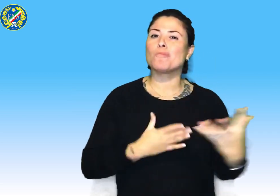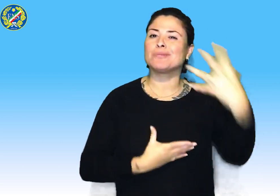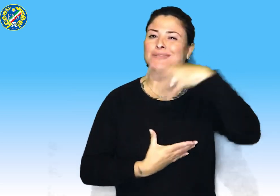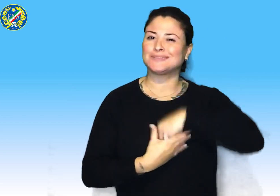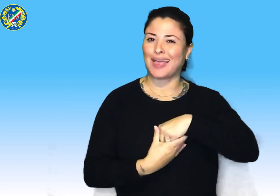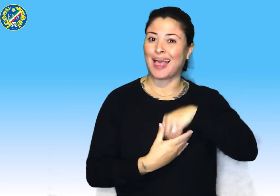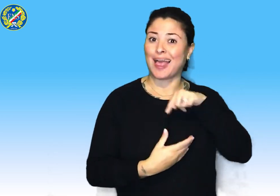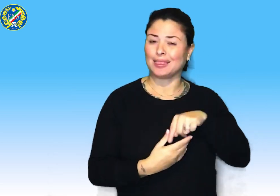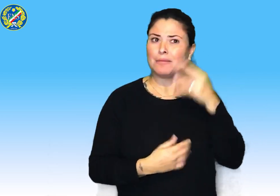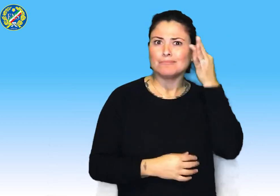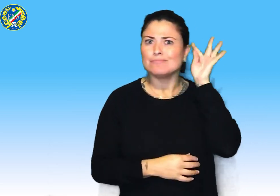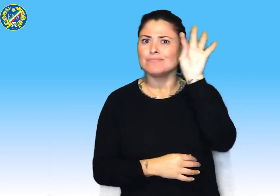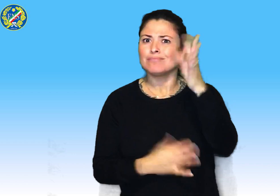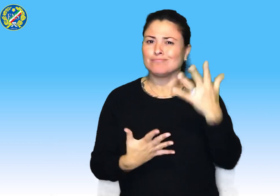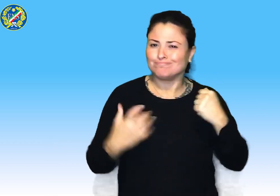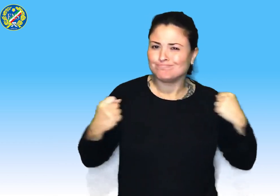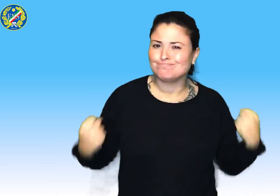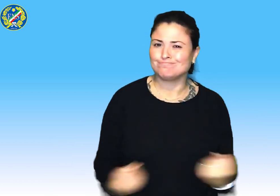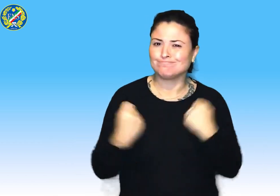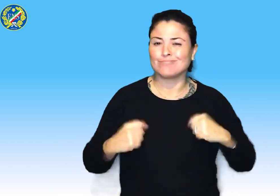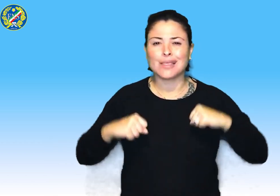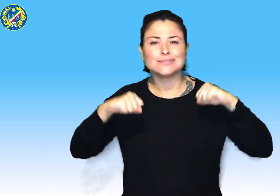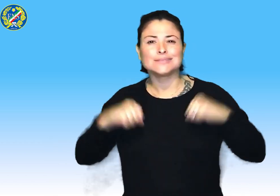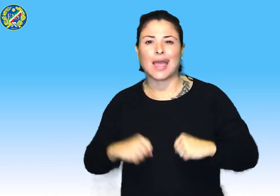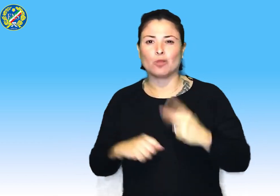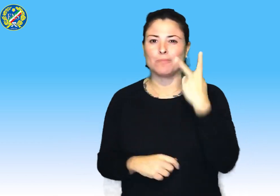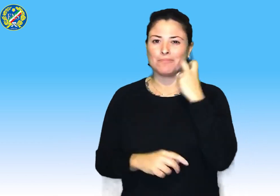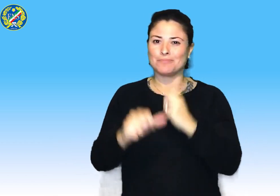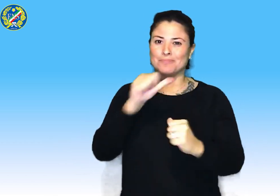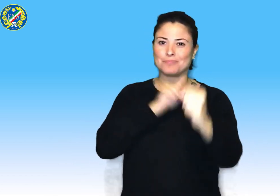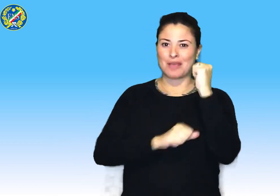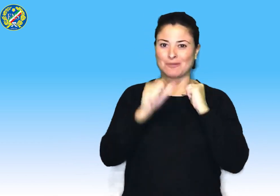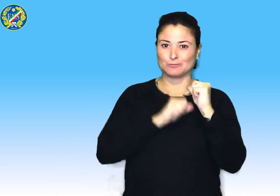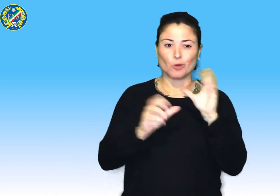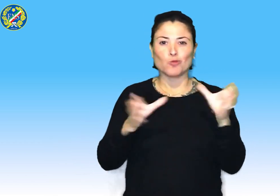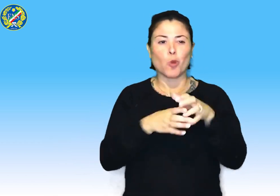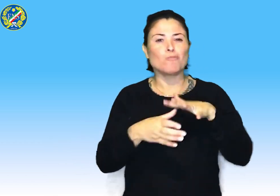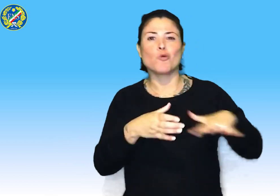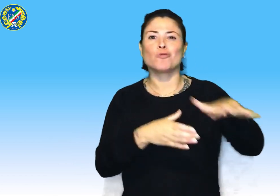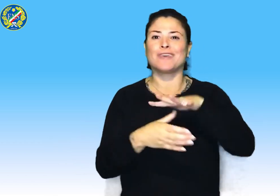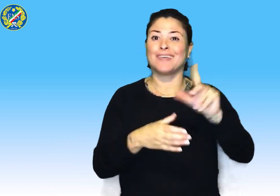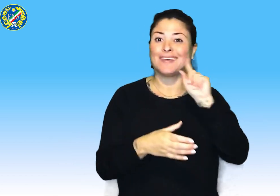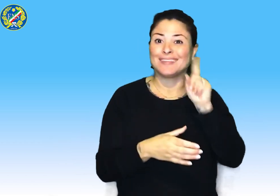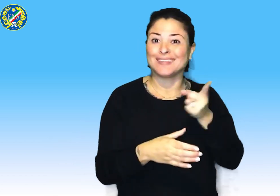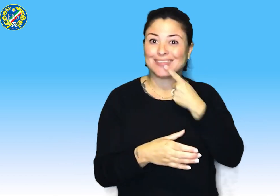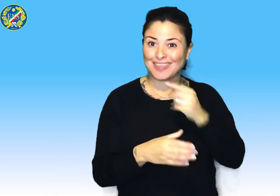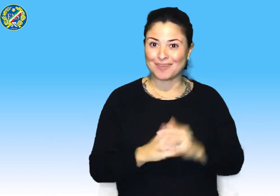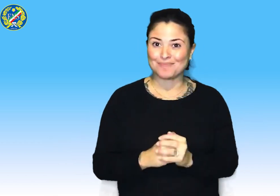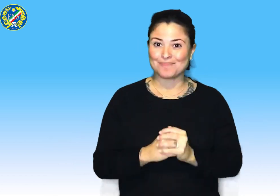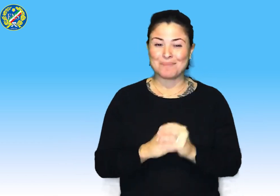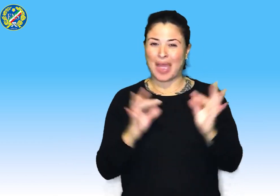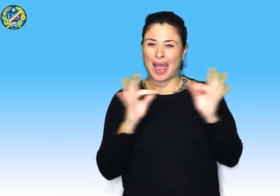Gli appuntamenti online, gratuiti e accessibili dedicati alle persone sorde